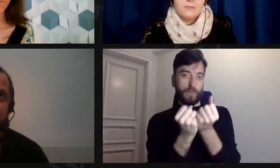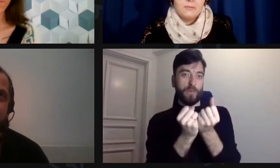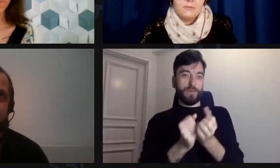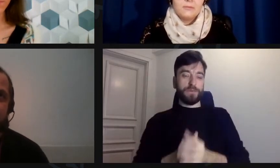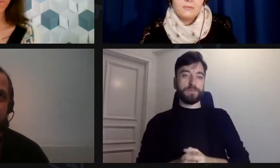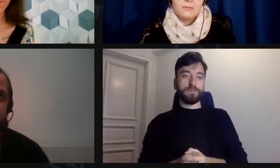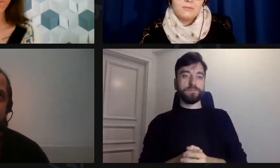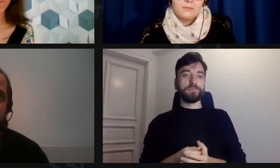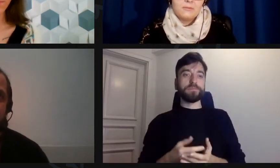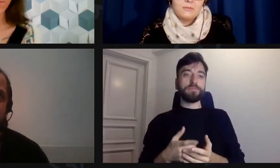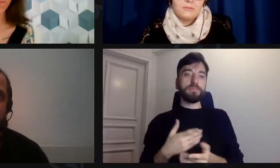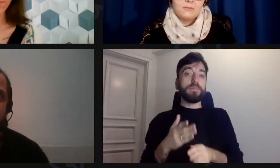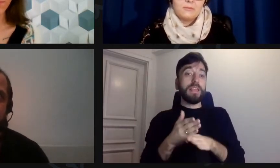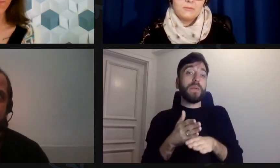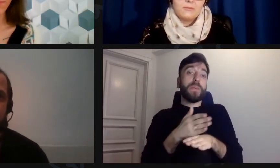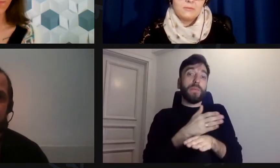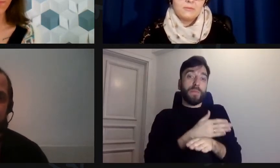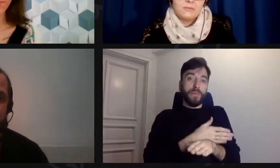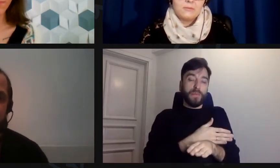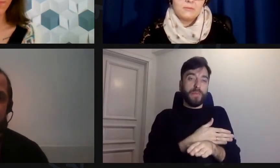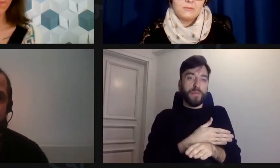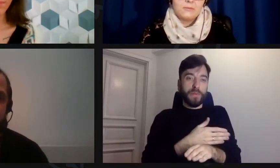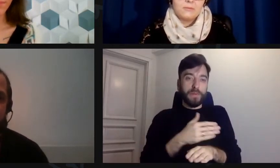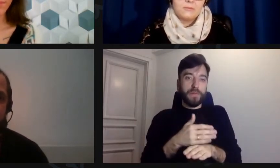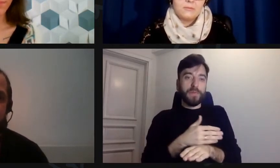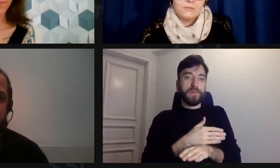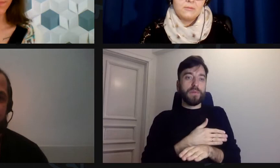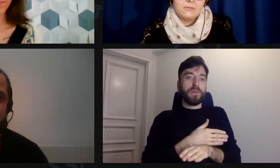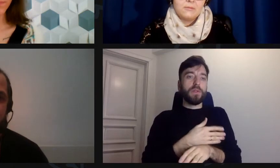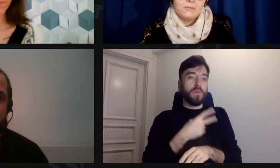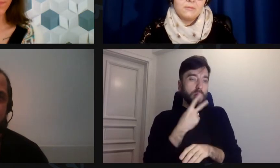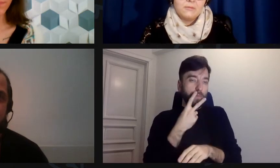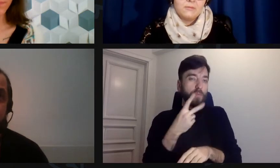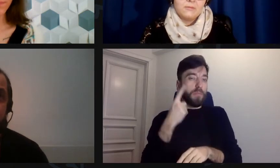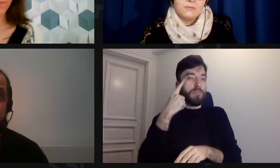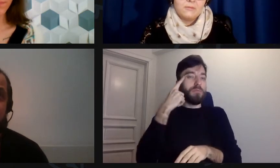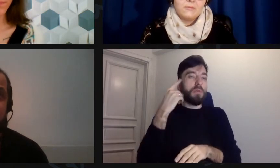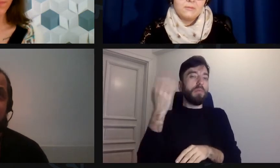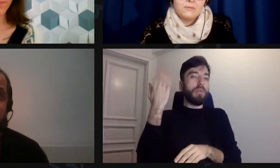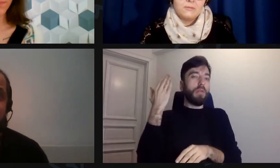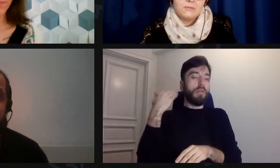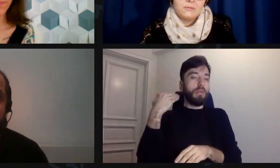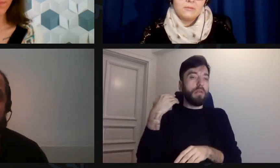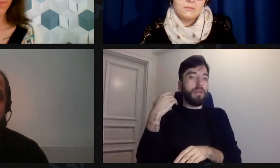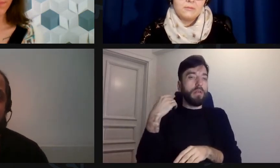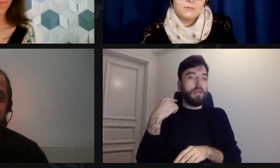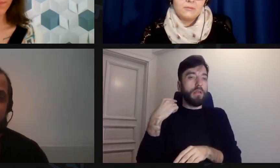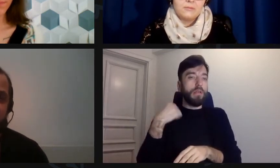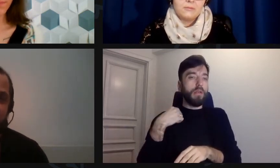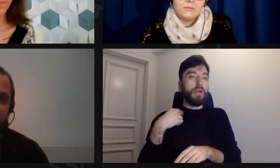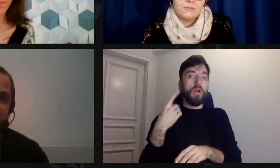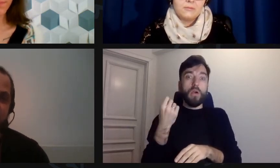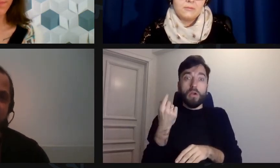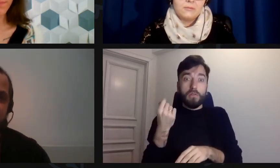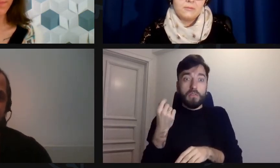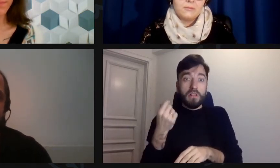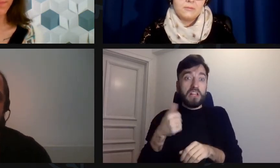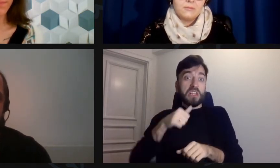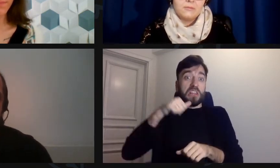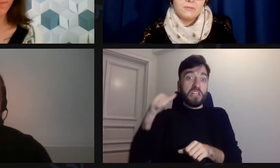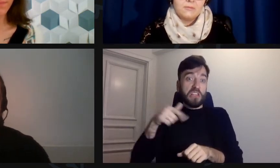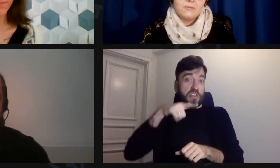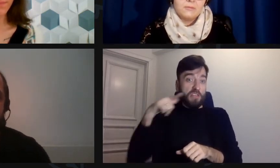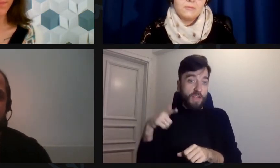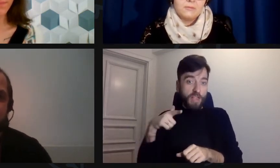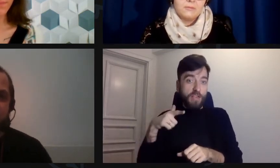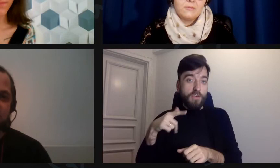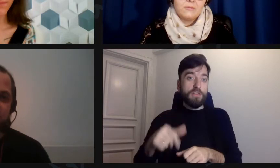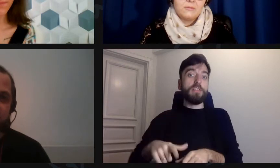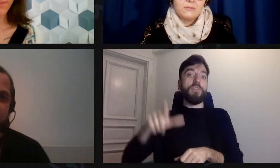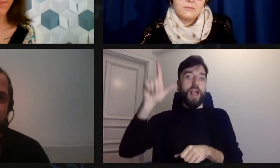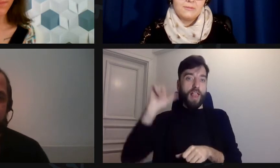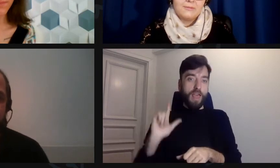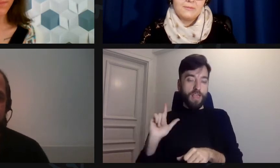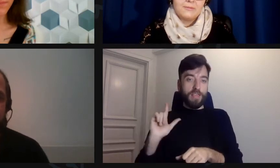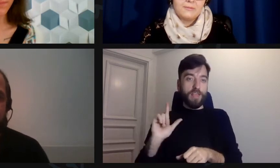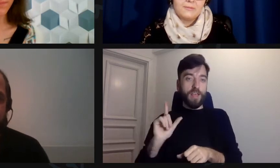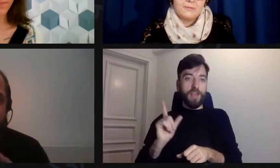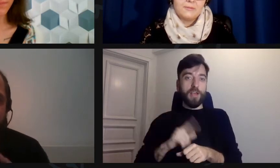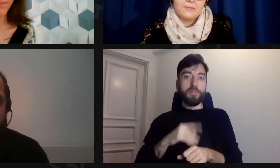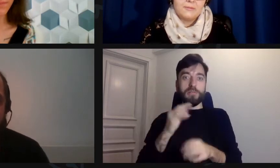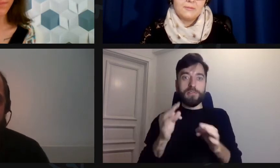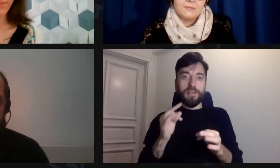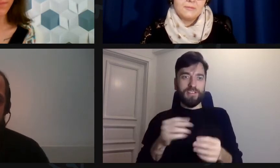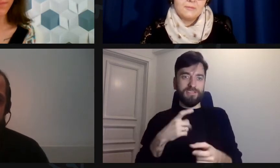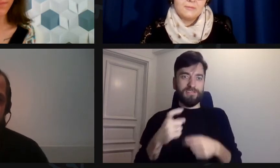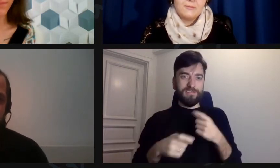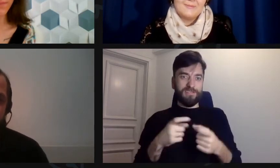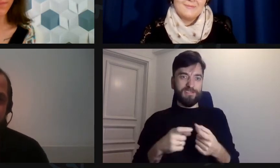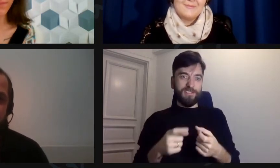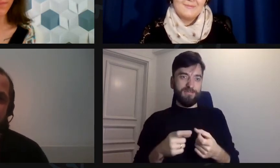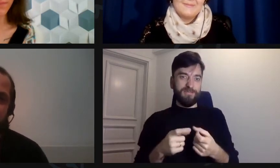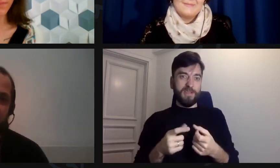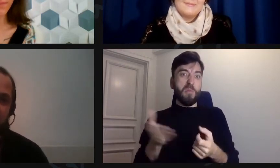Jeżeli cofniemy się odrobine wstecz możemy łatwo zauważyć i powiedzieć, że chwile temu mówiliśmy o tym co teraz robimy, ze jest to niemożliwe.